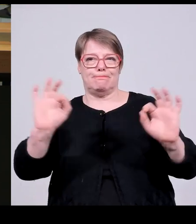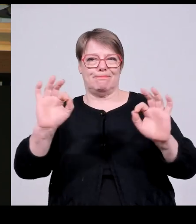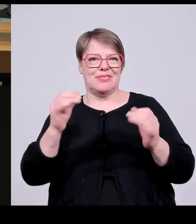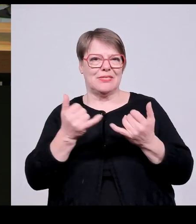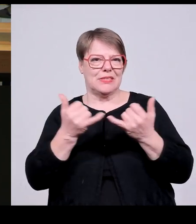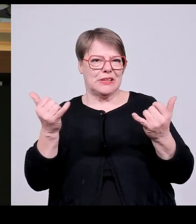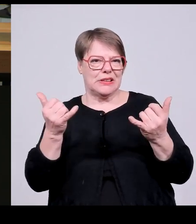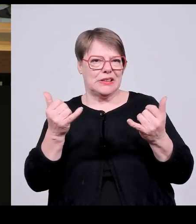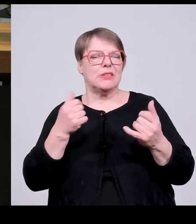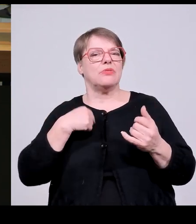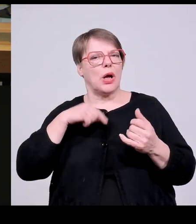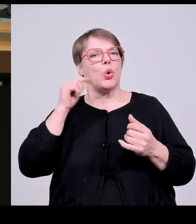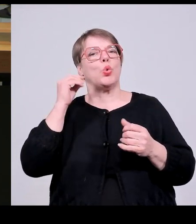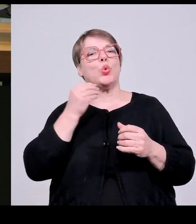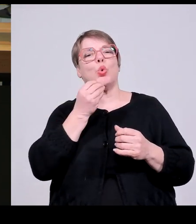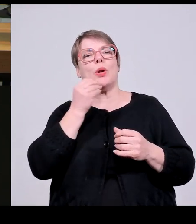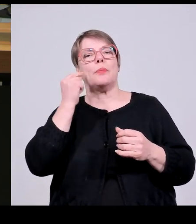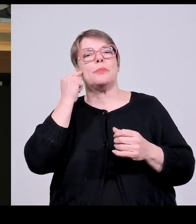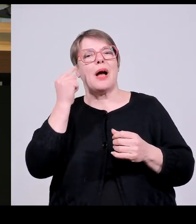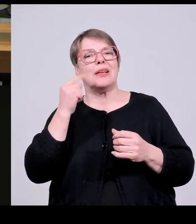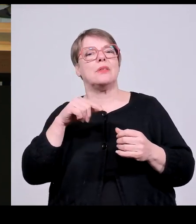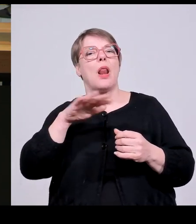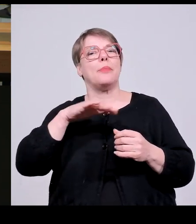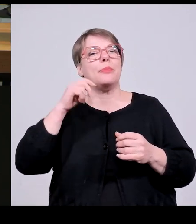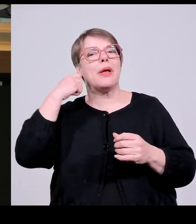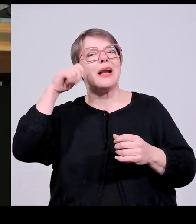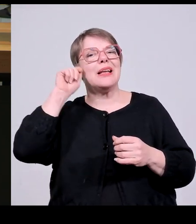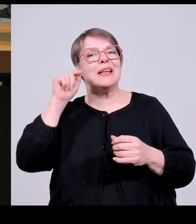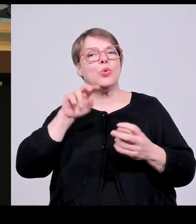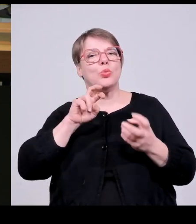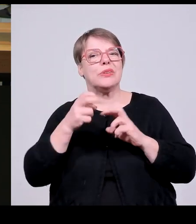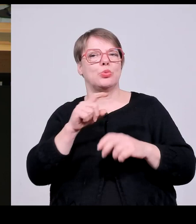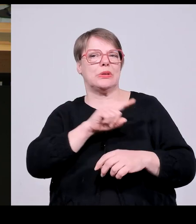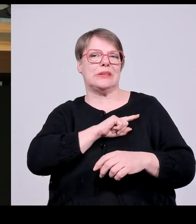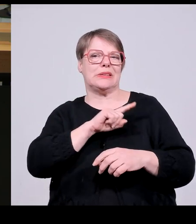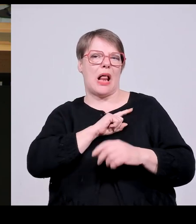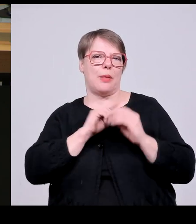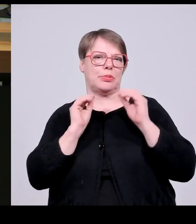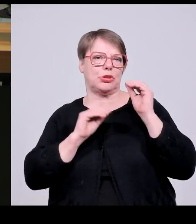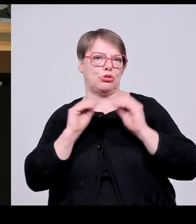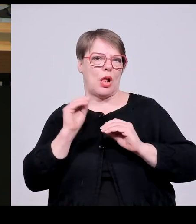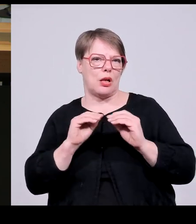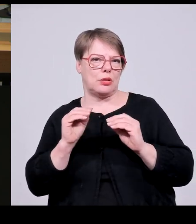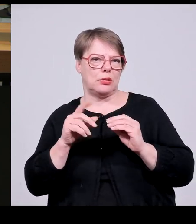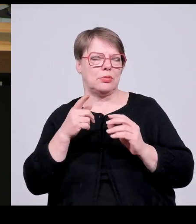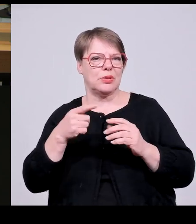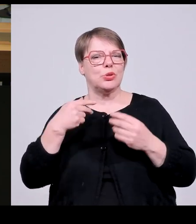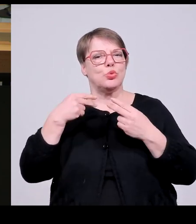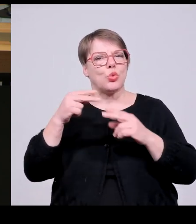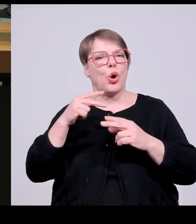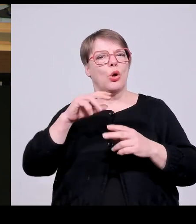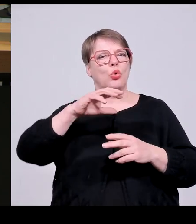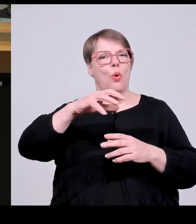der Mitarbeiterinnen und Mitarbeiter bei der Vattenfall Wärme angewiesen. Deswegen wollen wir im Falle einer Rekommunalisierung, dass